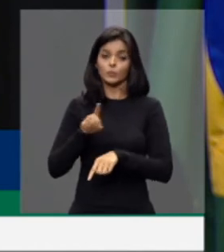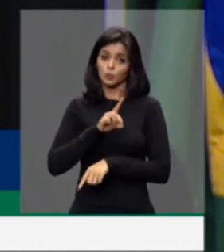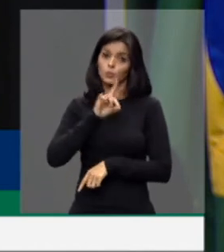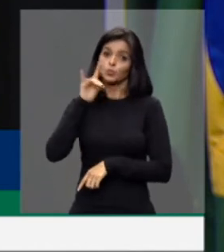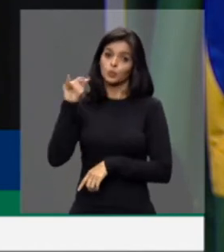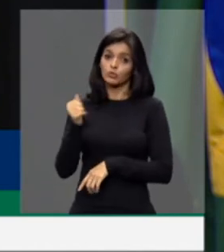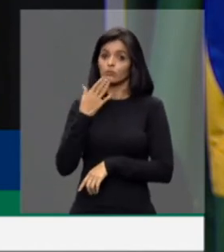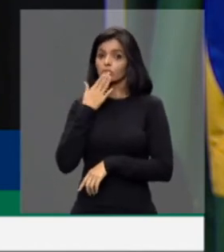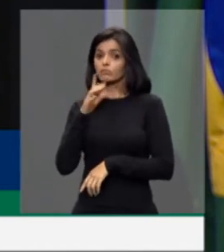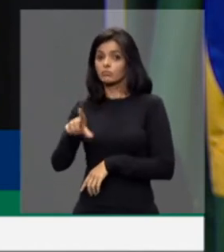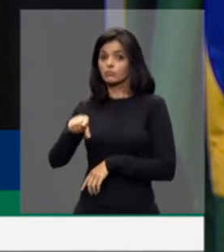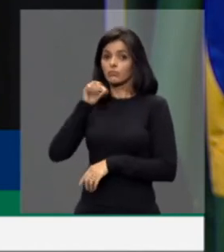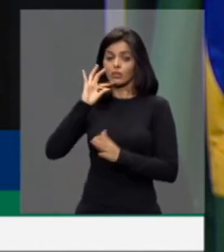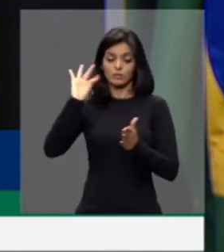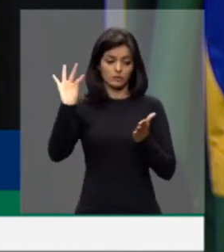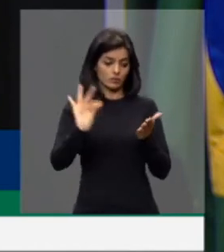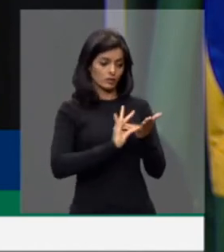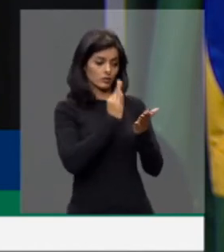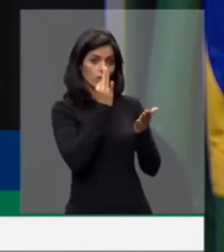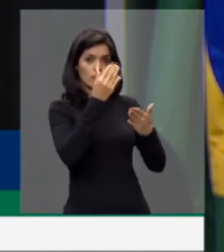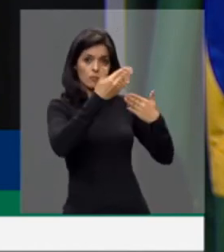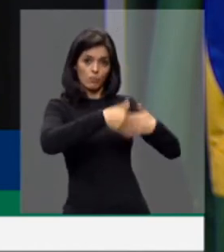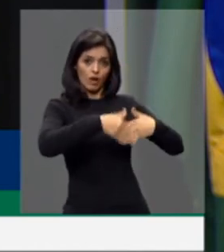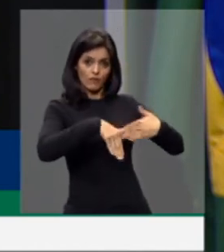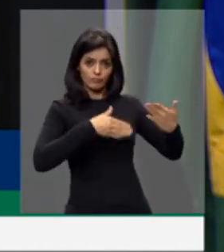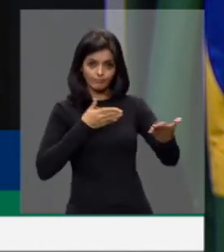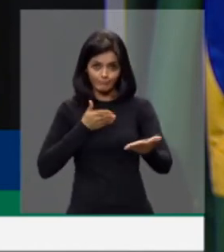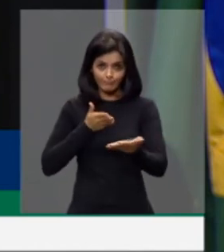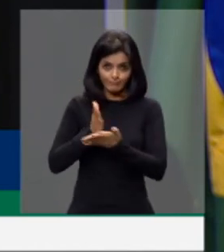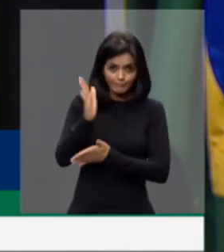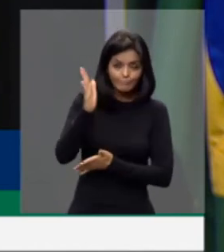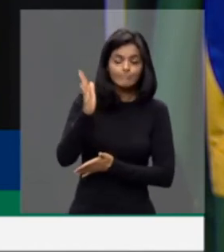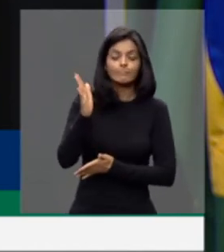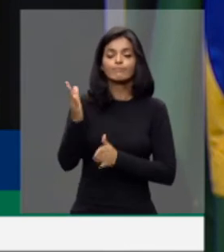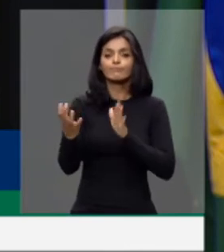ÀS SUAS BANCADAS, MAS AS CUSTAS DE UM SEGMENTO QUE SÃO SERVIDORES, UM DIA FIZERAM A OPÇÃO DE FAZER UMA